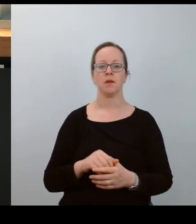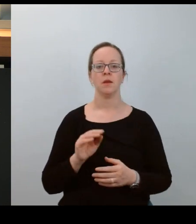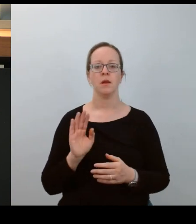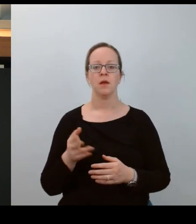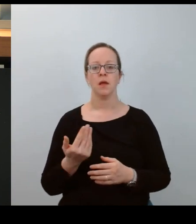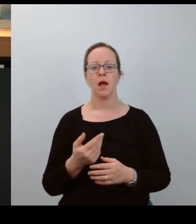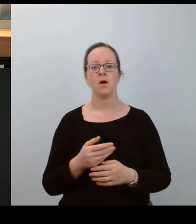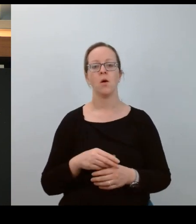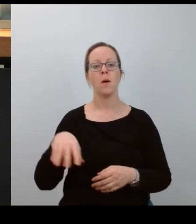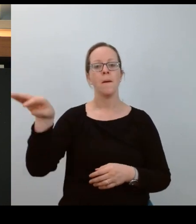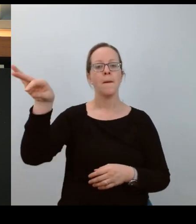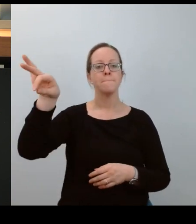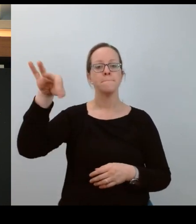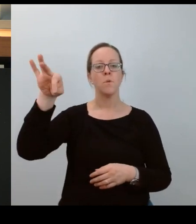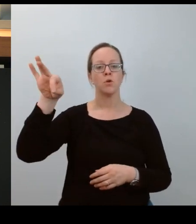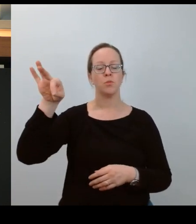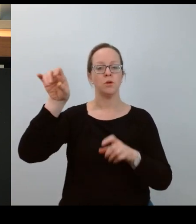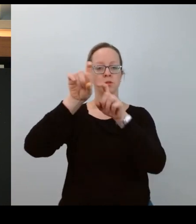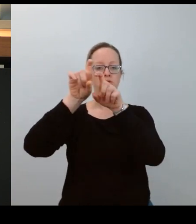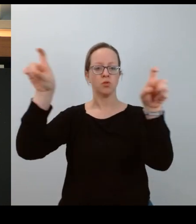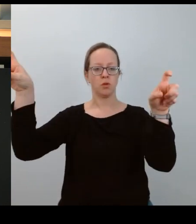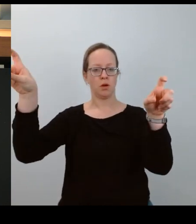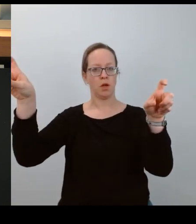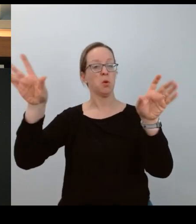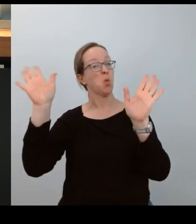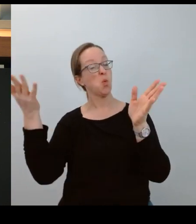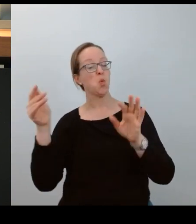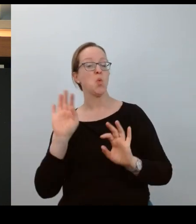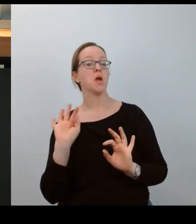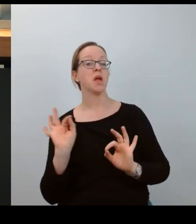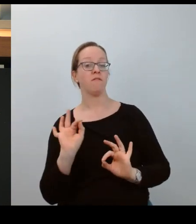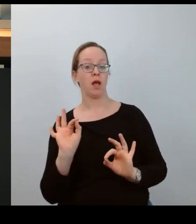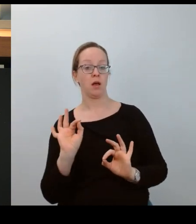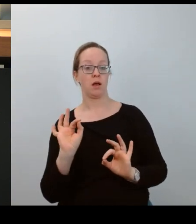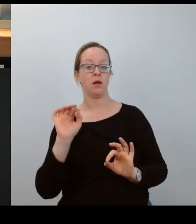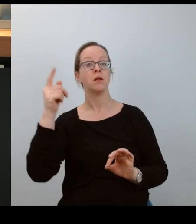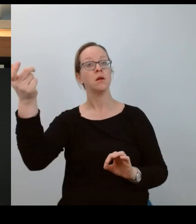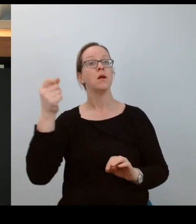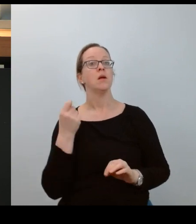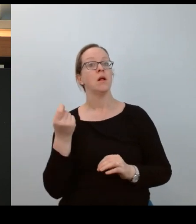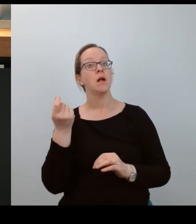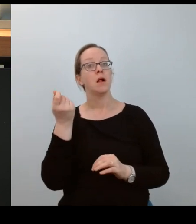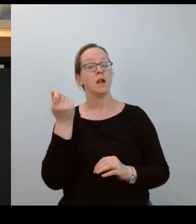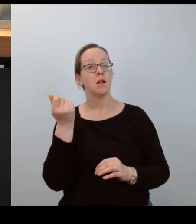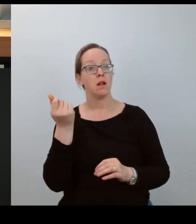es an uns hier Grenzen zu setzen. Die neuen Vorschriften der Europäischen Union sind wichtige Bausteine dafür.